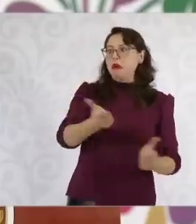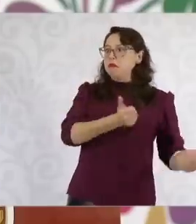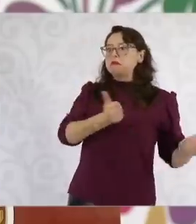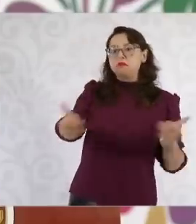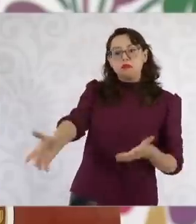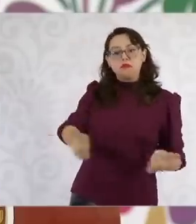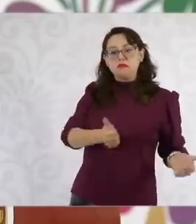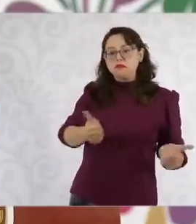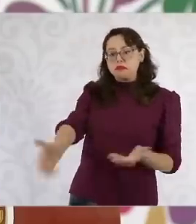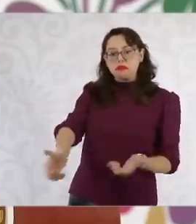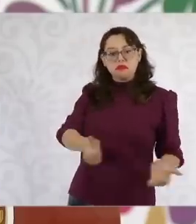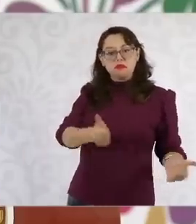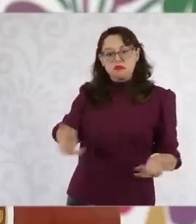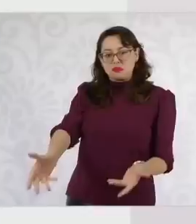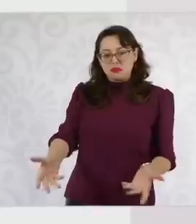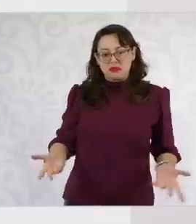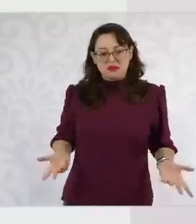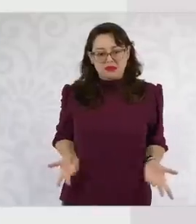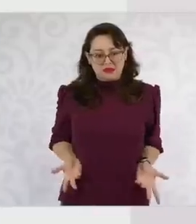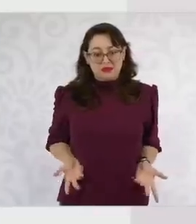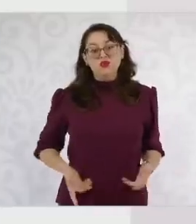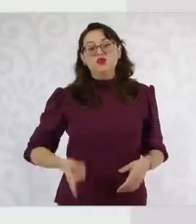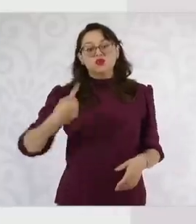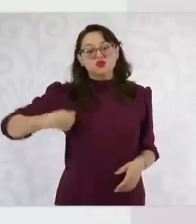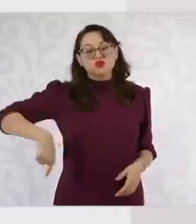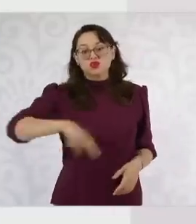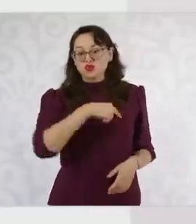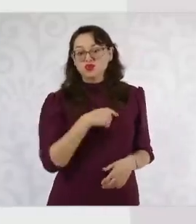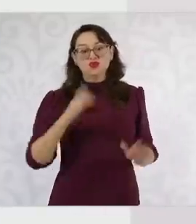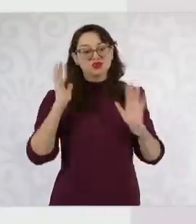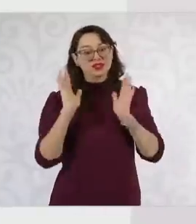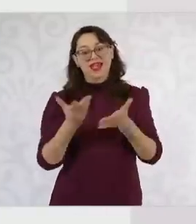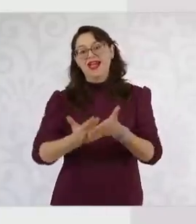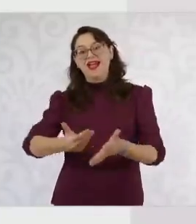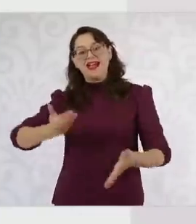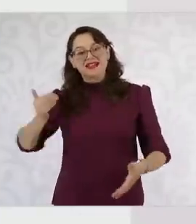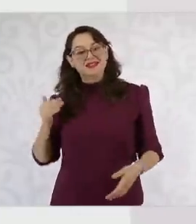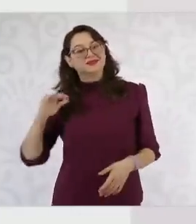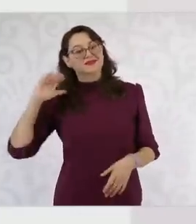decimos desde hace mucho tiempo cuando se incautan armas en este informe no estuvo